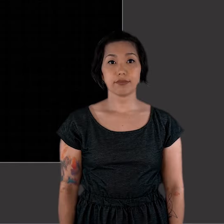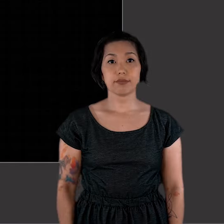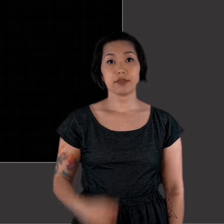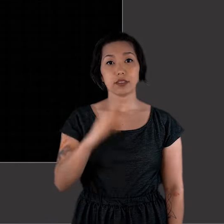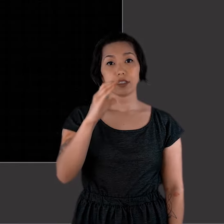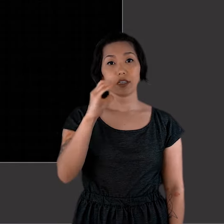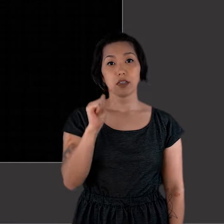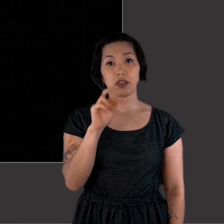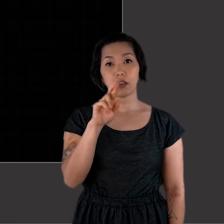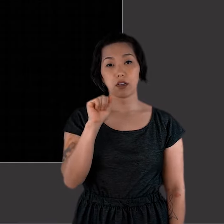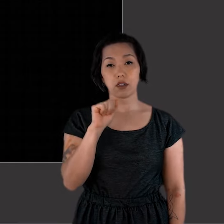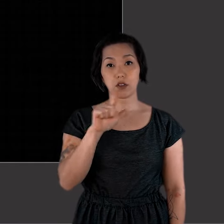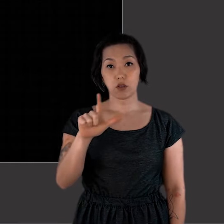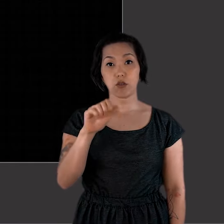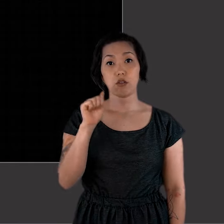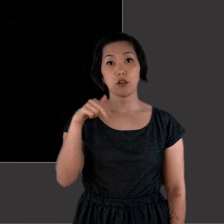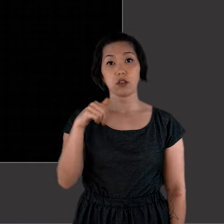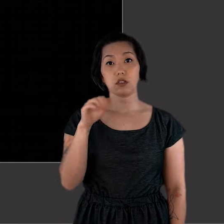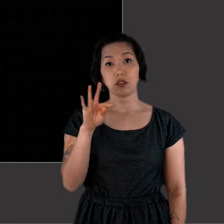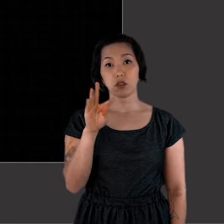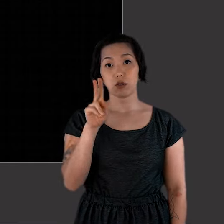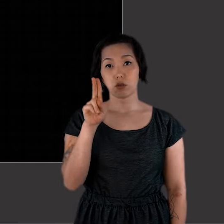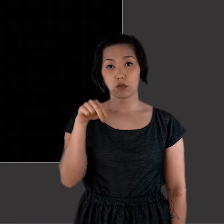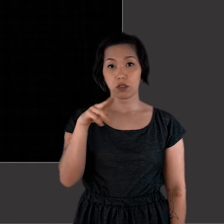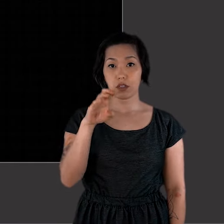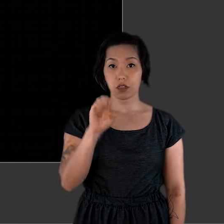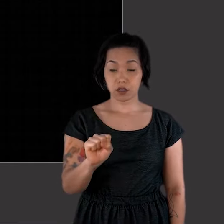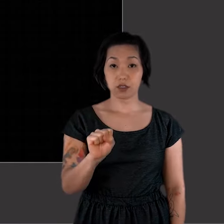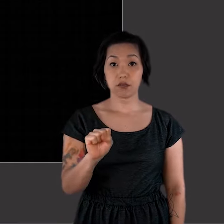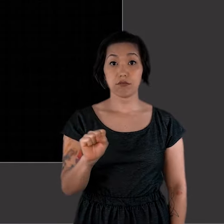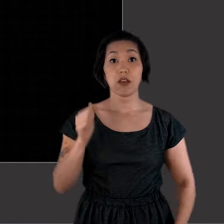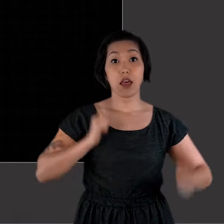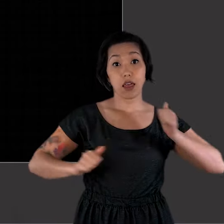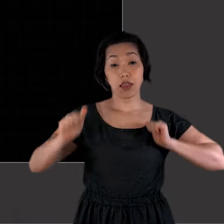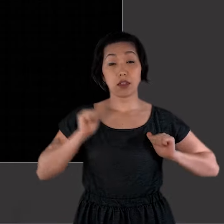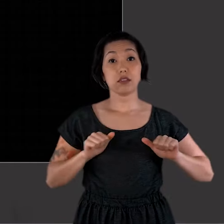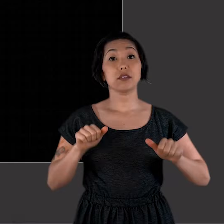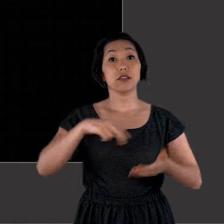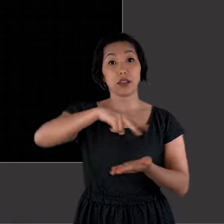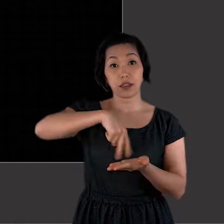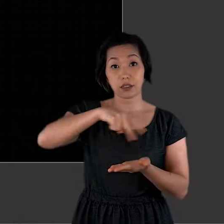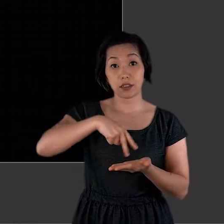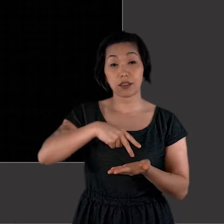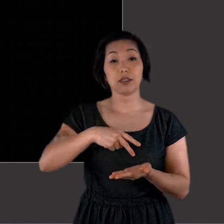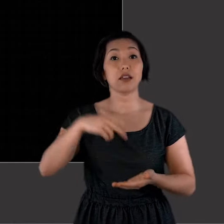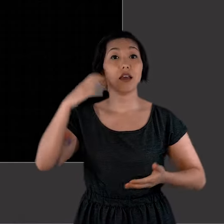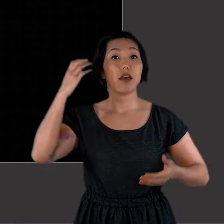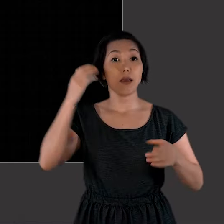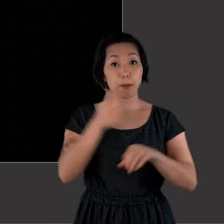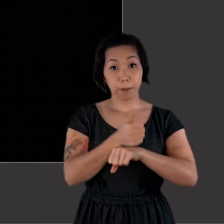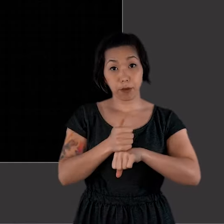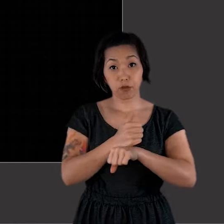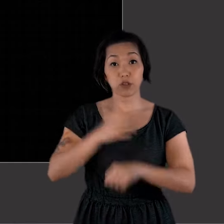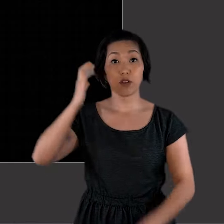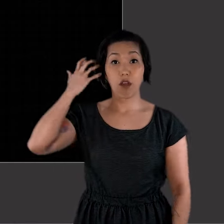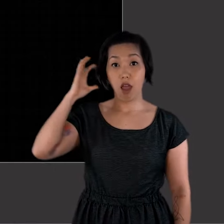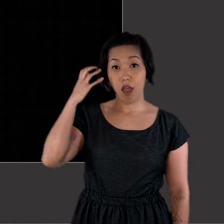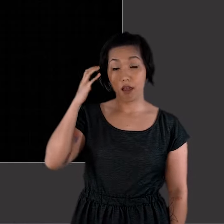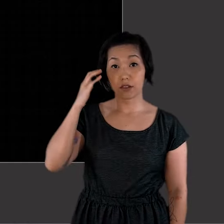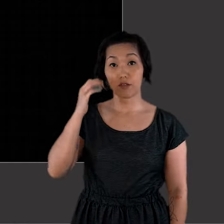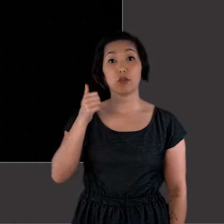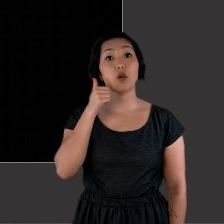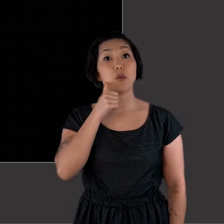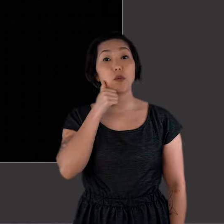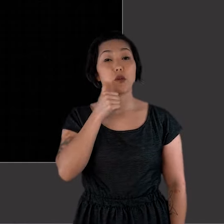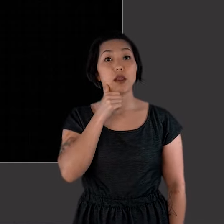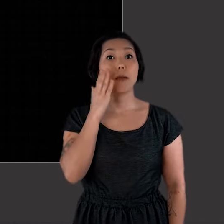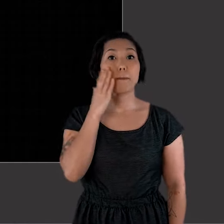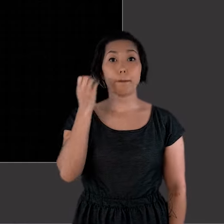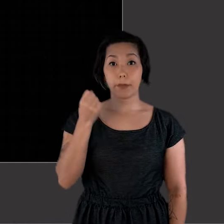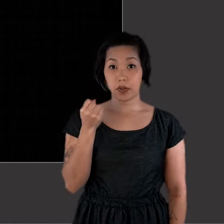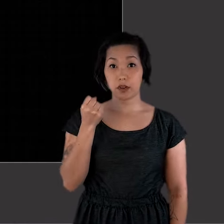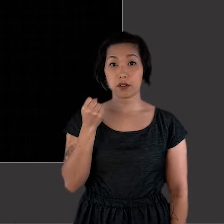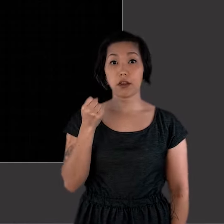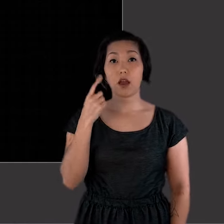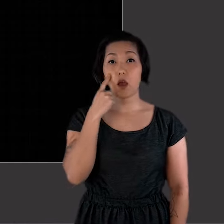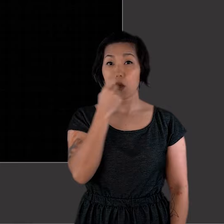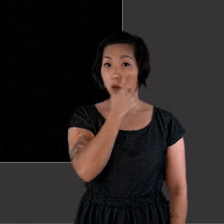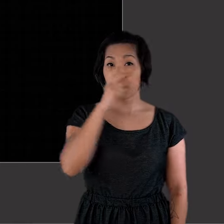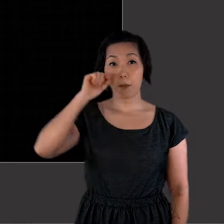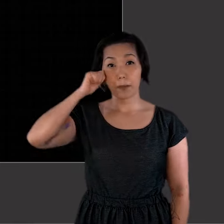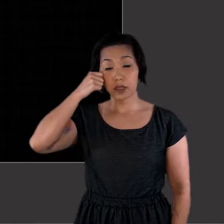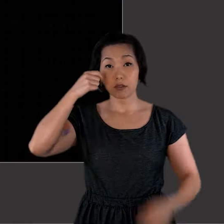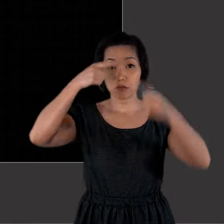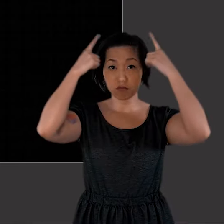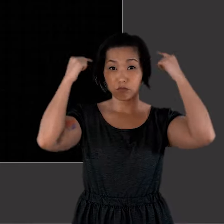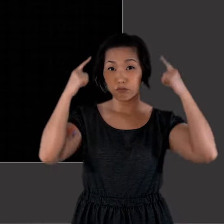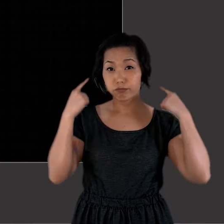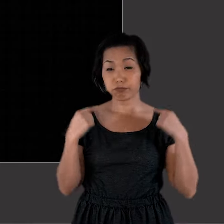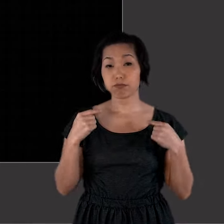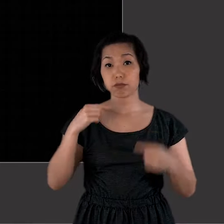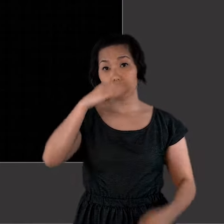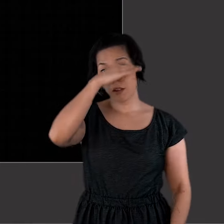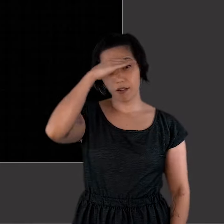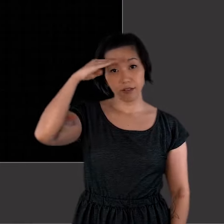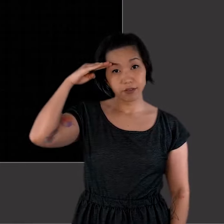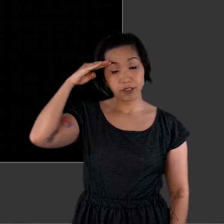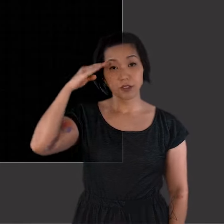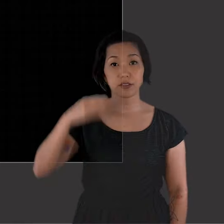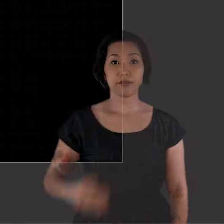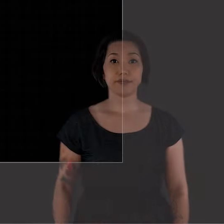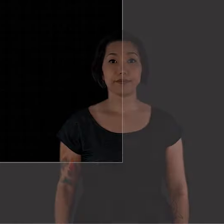Carol Antunes é atriz, dançarina e radialista.Ela é branca tem olhos pretos,cabelos ondulados e castanhos, com franja na frente e comprido atrás na altura dos ombros.